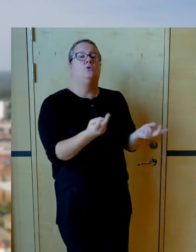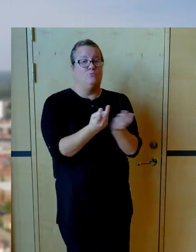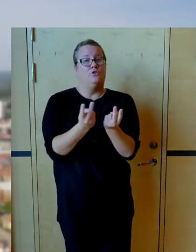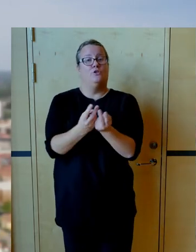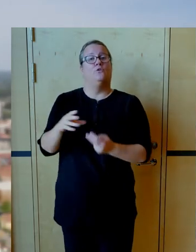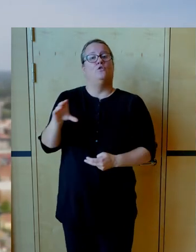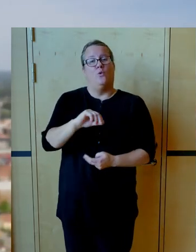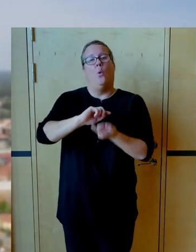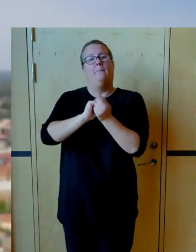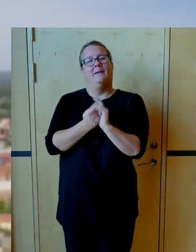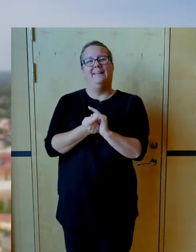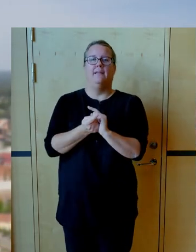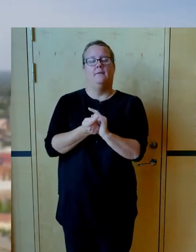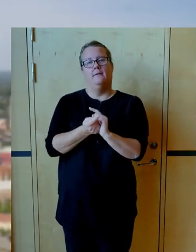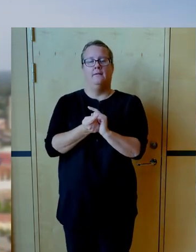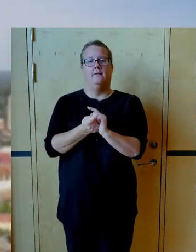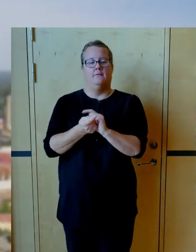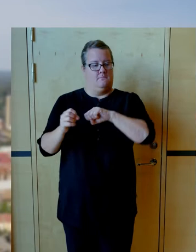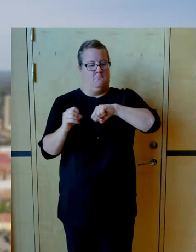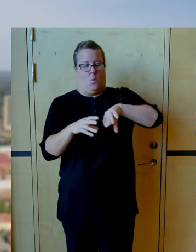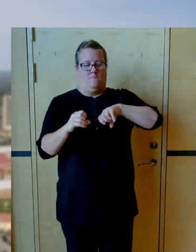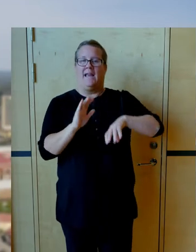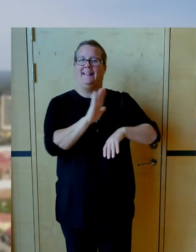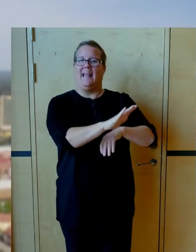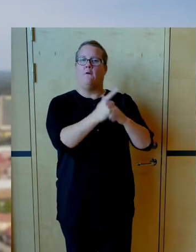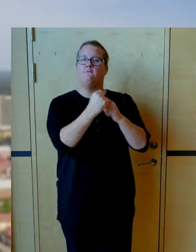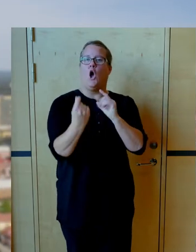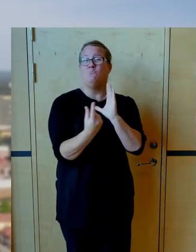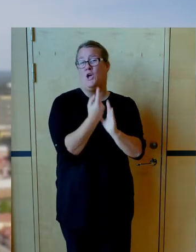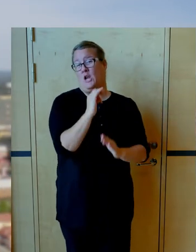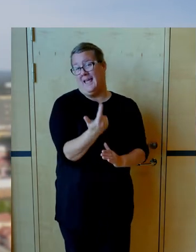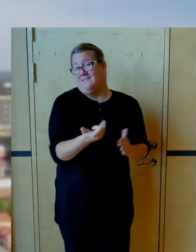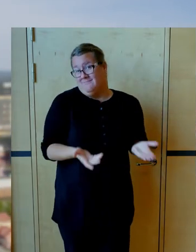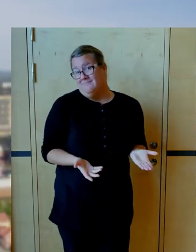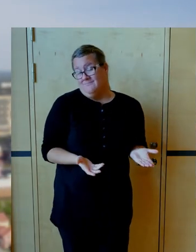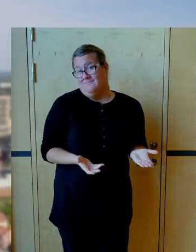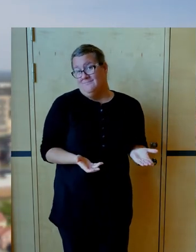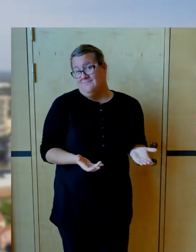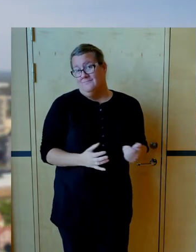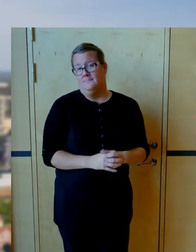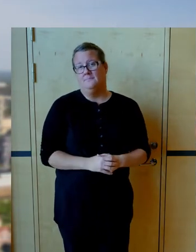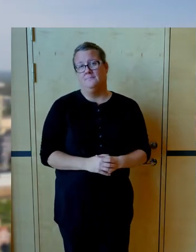Inskränkning i deras Valmöjlighet Och Simon Lindfors Säger att